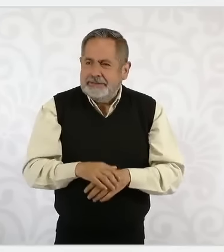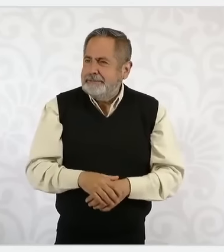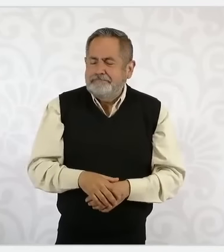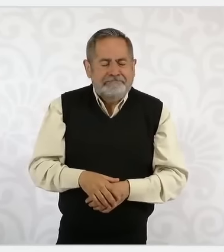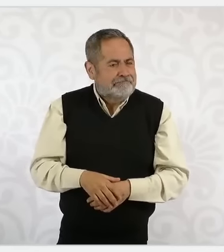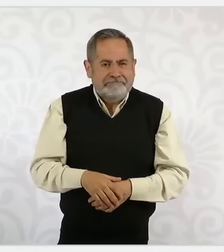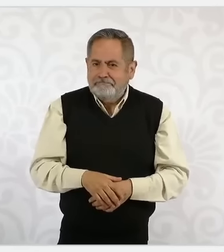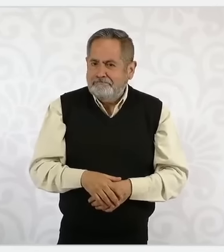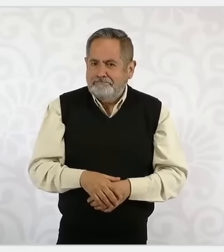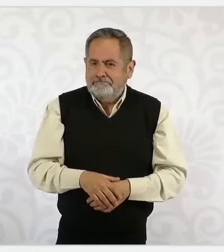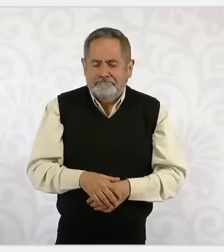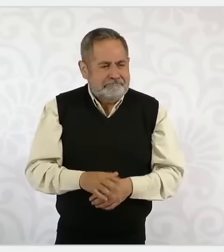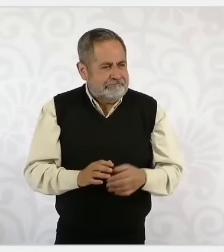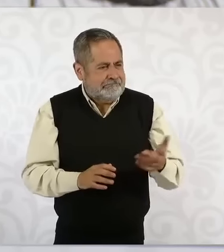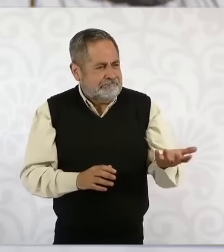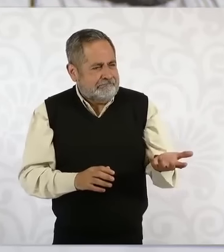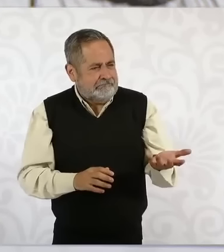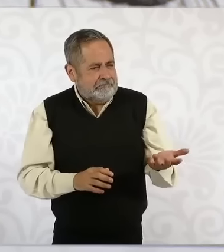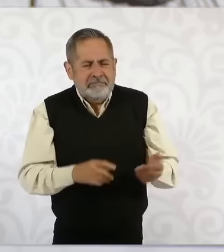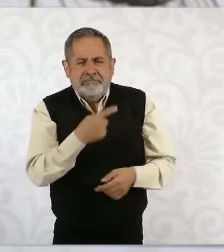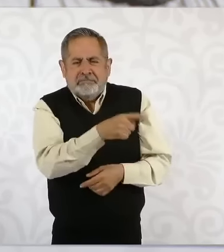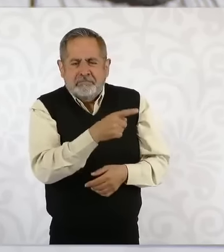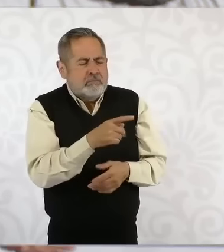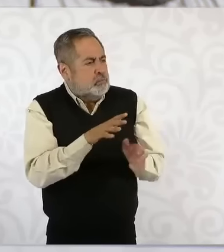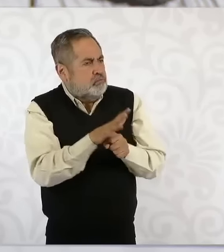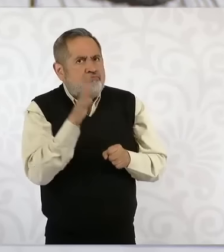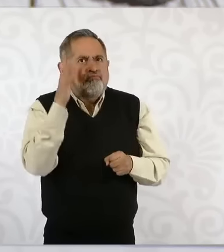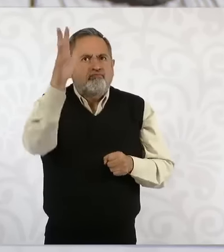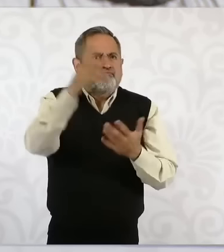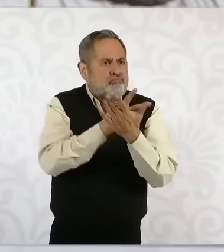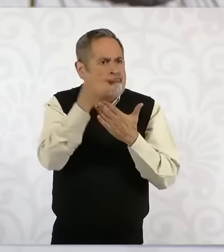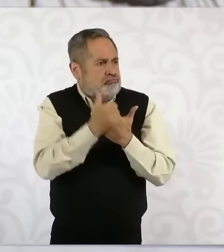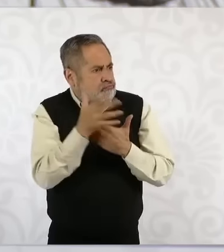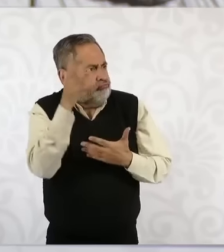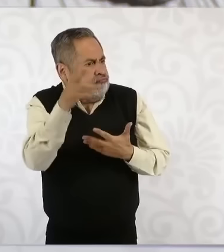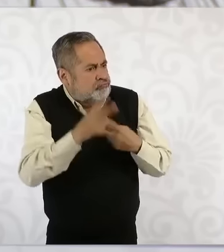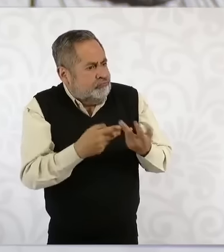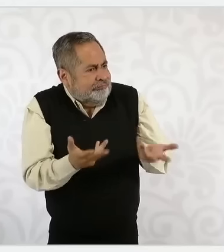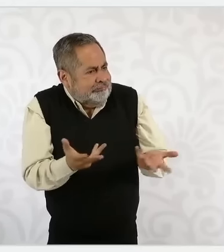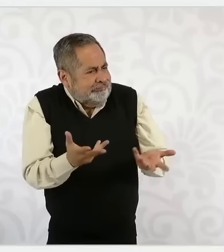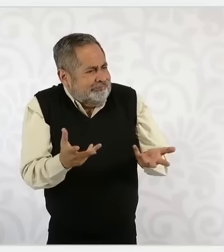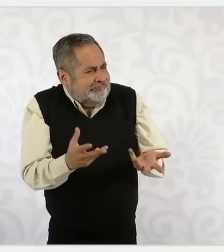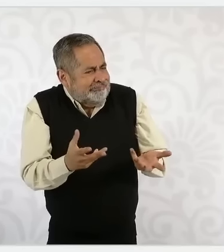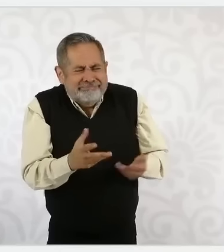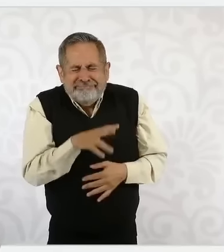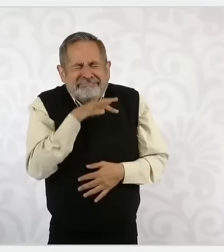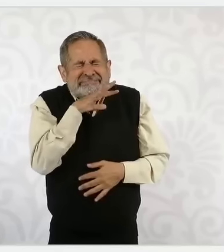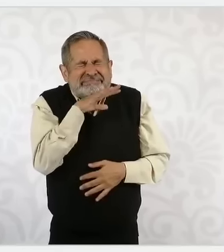Por qué proyecto de nación puede salir de ahí, de esa podredumbre. Ninguno.